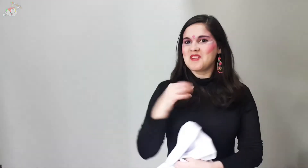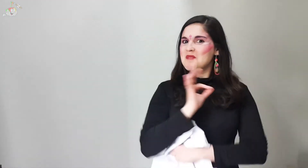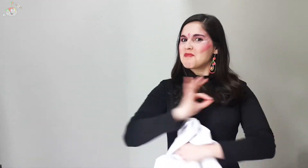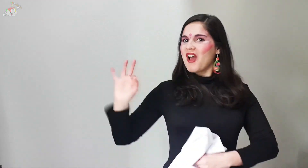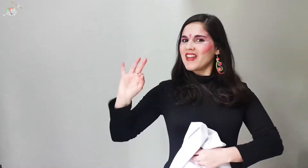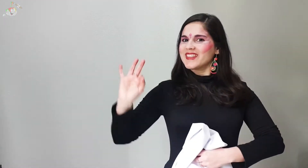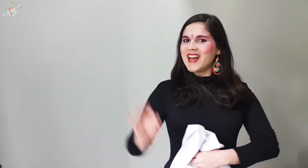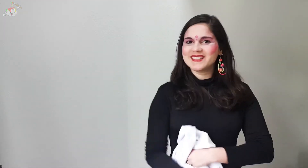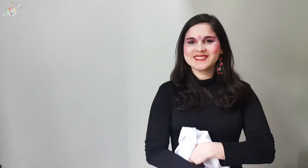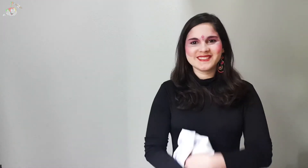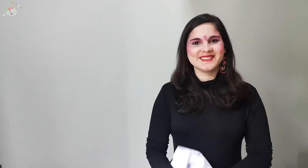Io sono pronta!